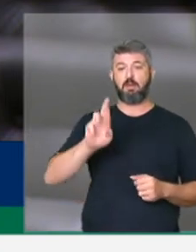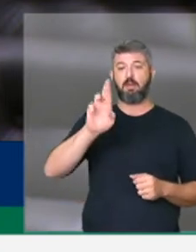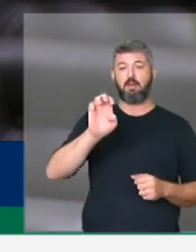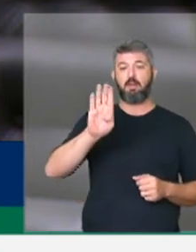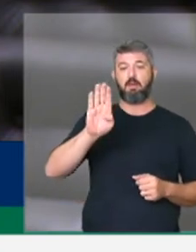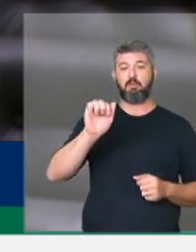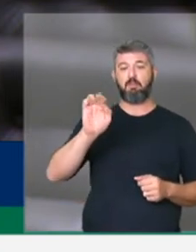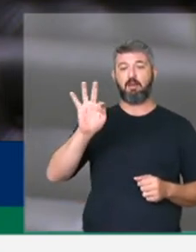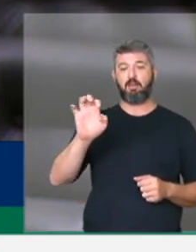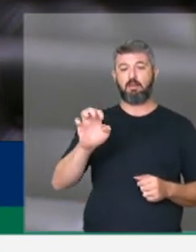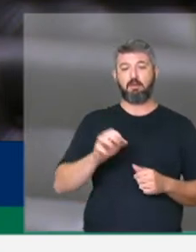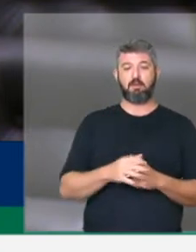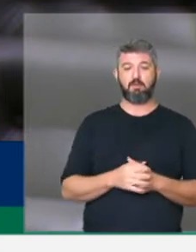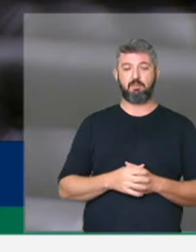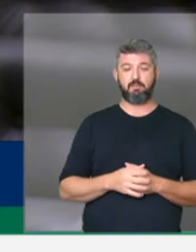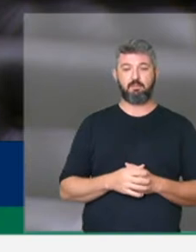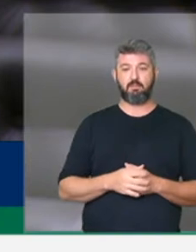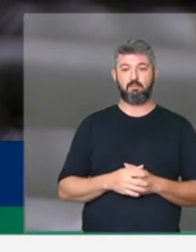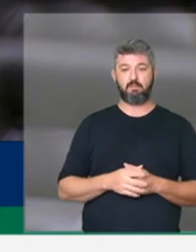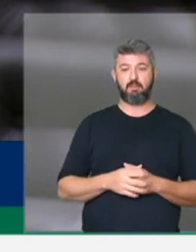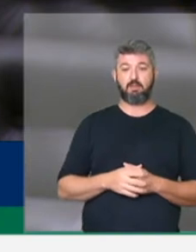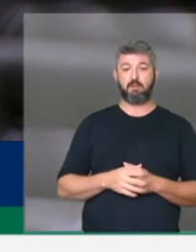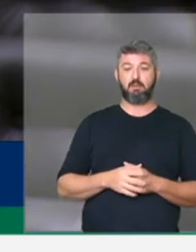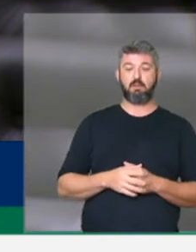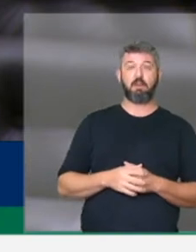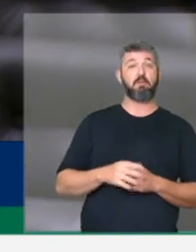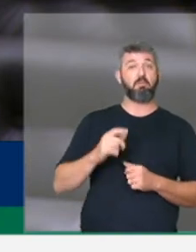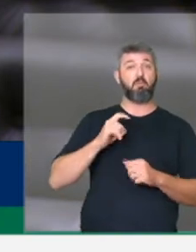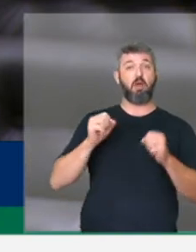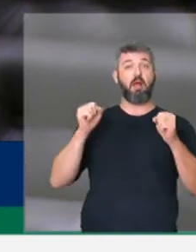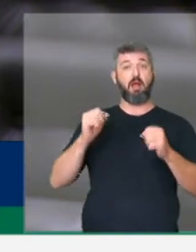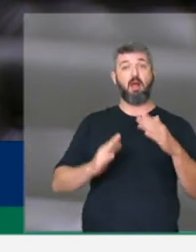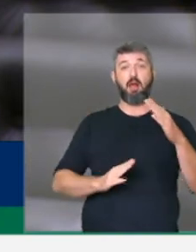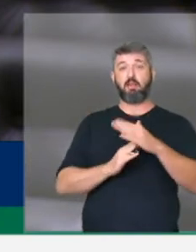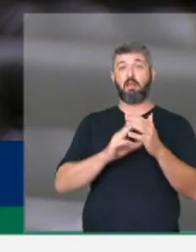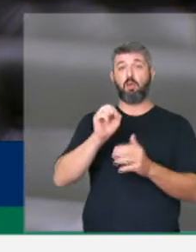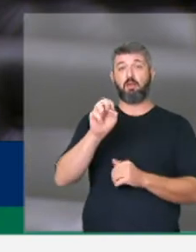QUESTÃO DAS GARANTIAS. NÃO É POSSÍVEL QUE QUEM VÁ REFINANCIAR MESMO TENDO DESCONTO NÃO TENHA QUE DAR